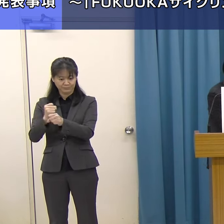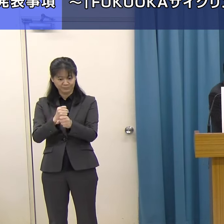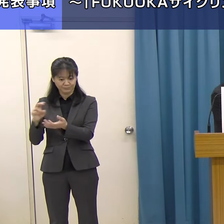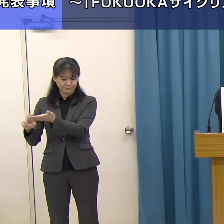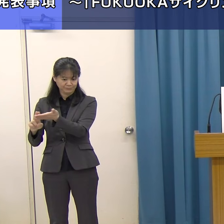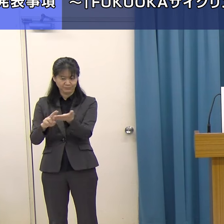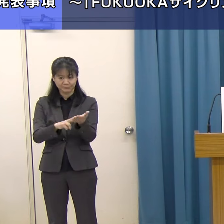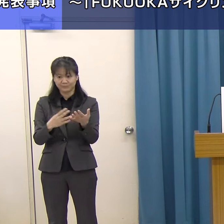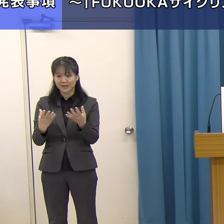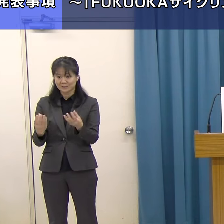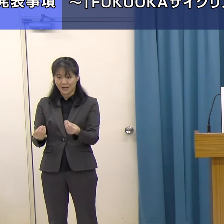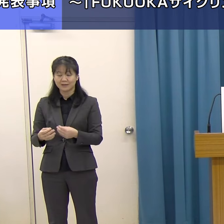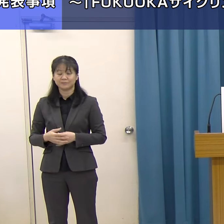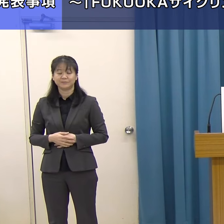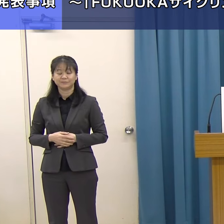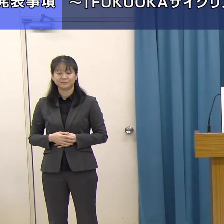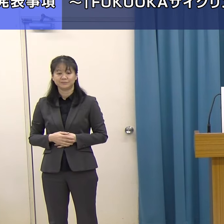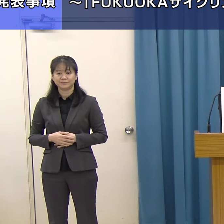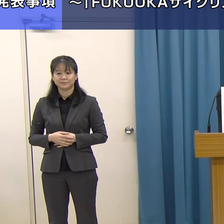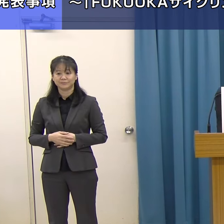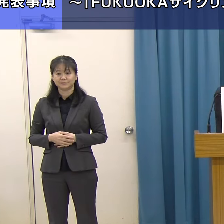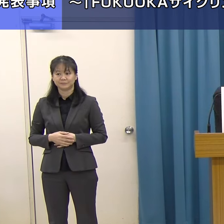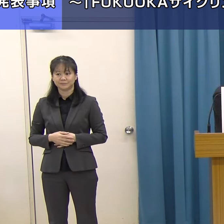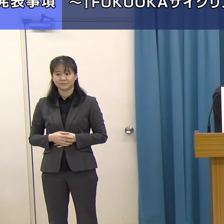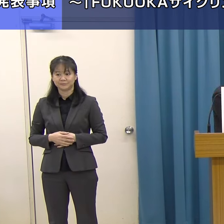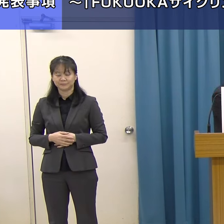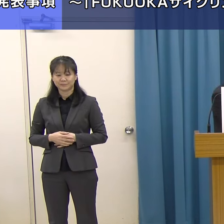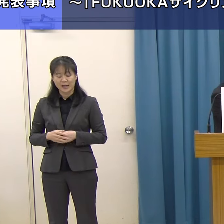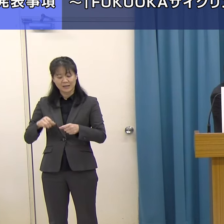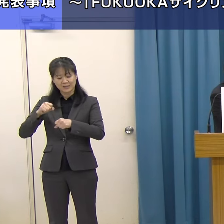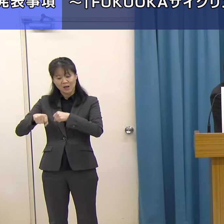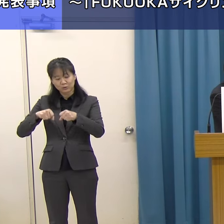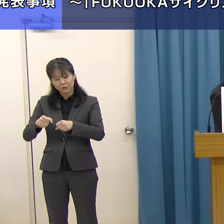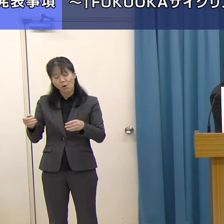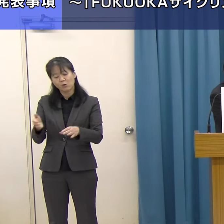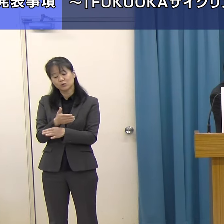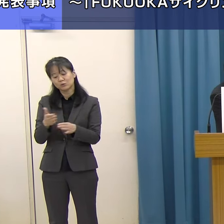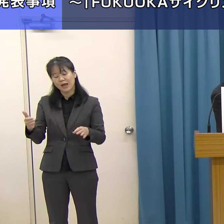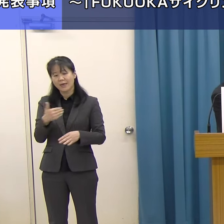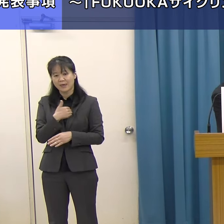この中に、サイクリストが休憩できる「サイクルステーション」を整備しました。